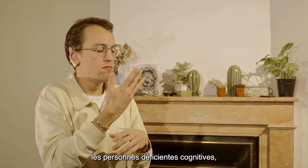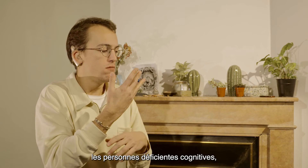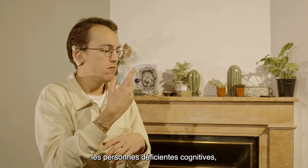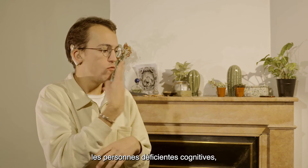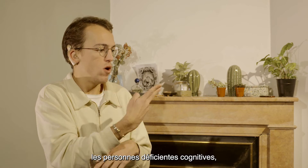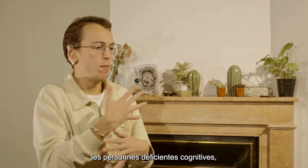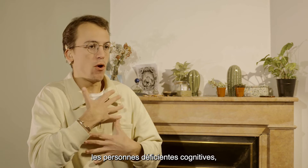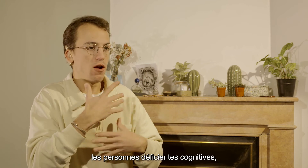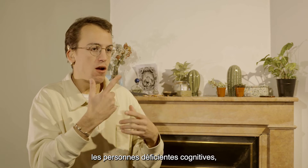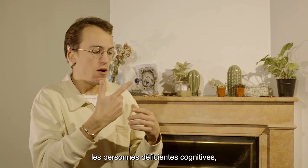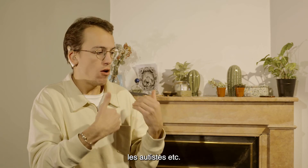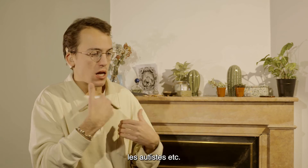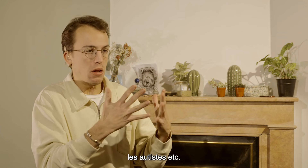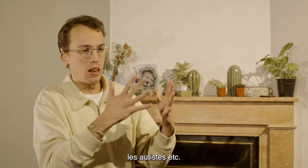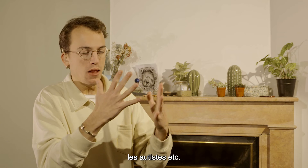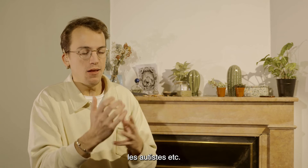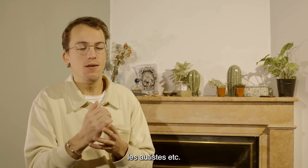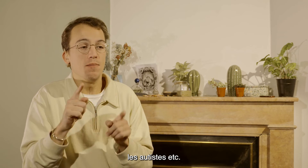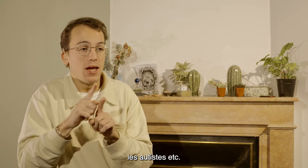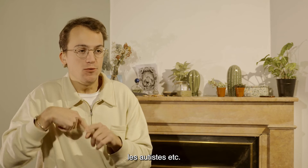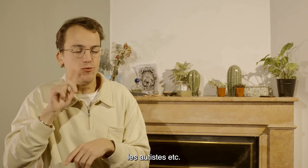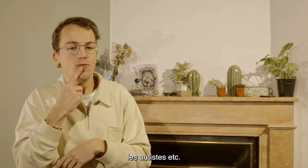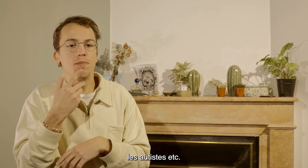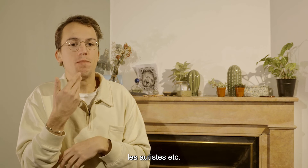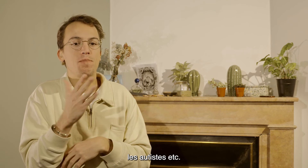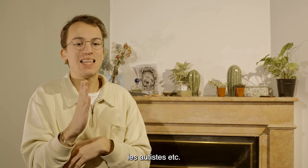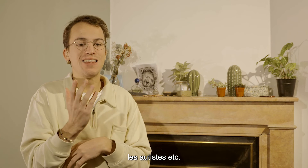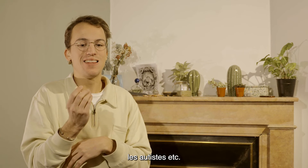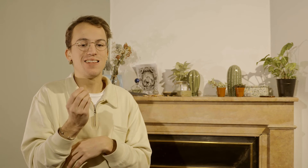les personnes déficientes cognitives, les autistes etc.